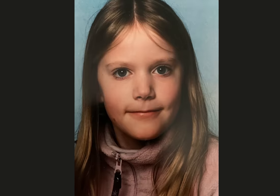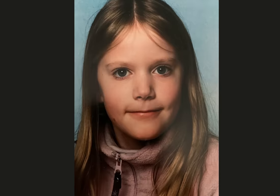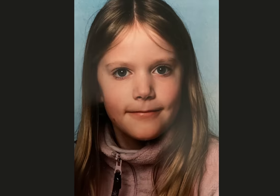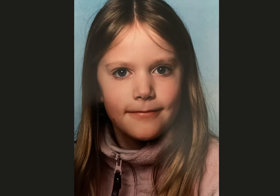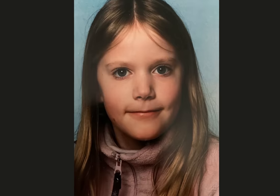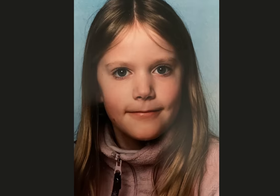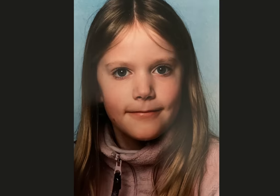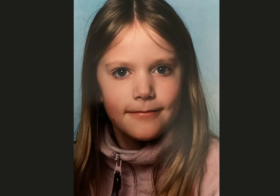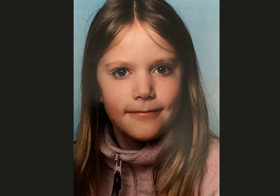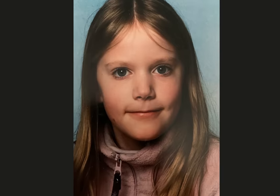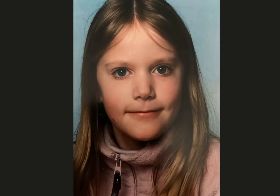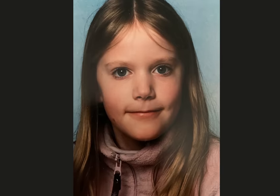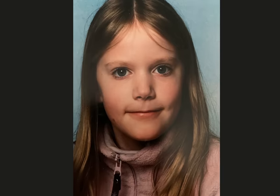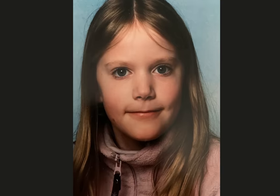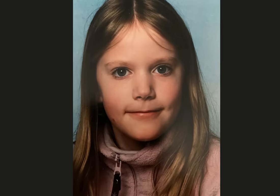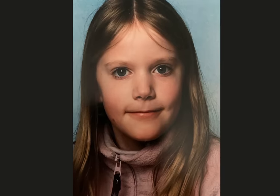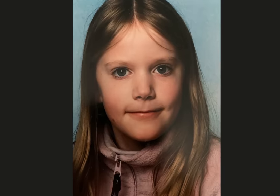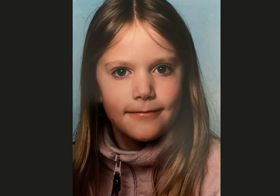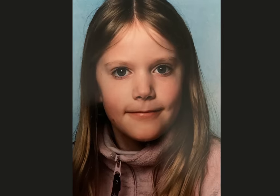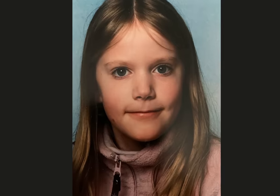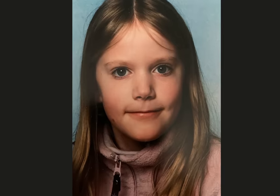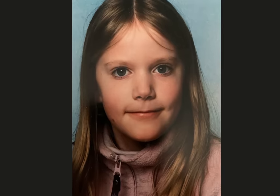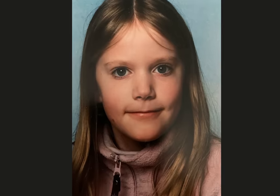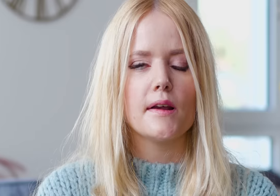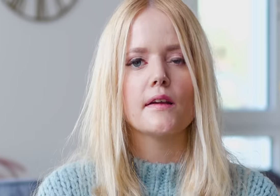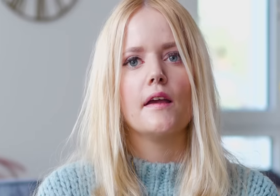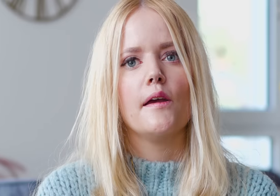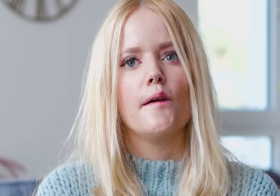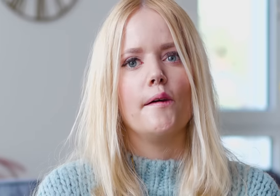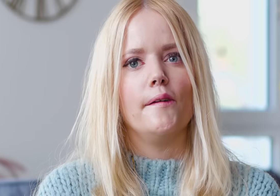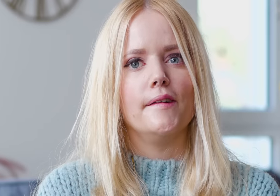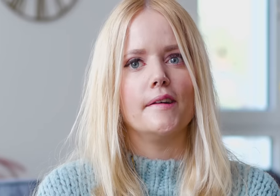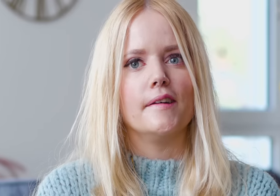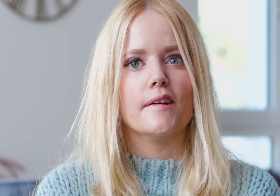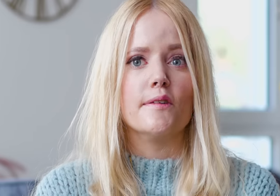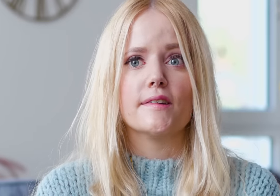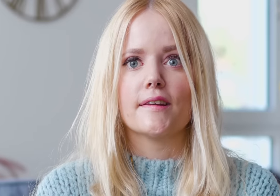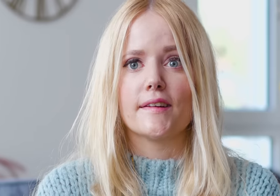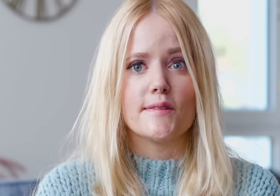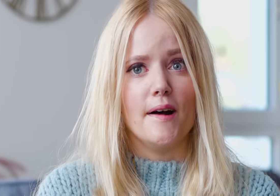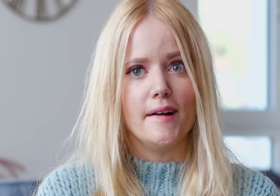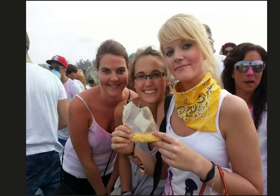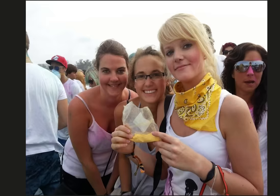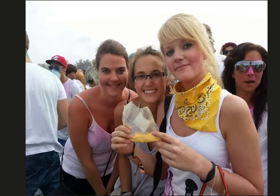Die Krankheit wurde festgestellt mit 16, das war kurz vorm 17. Geburtstag. Und davor war ich ganz normal.